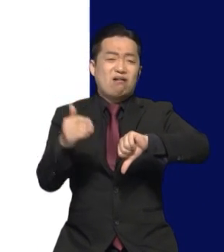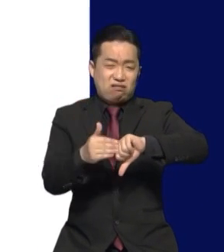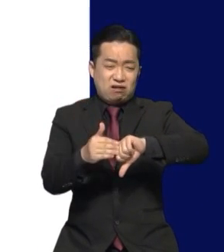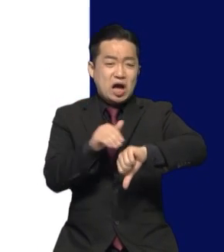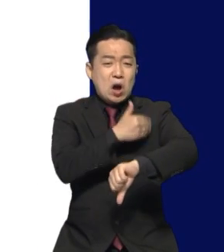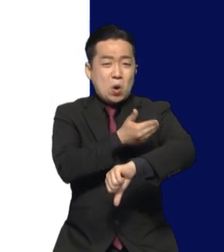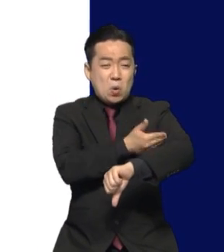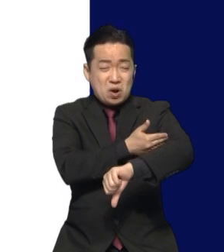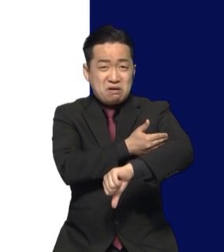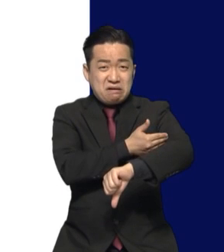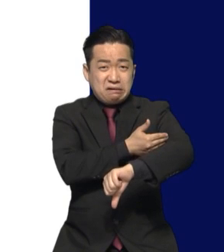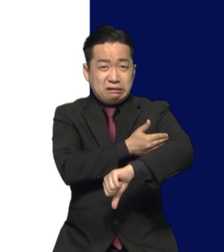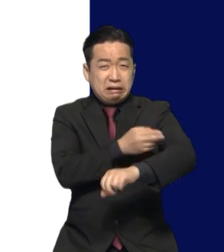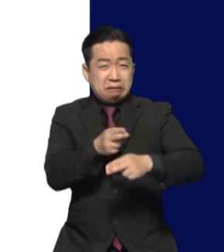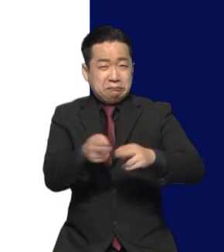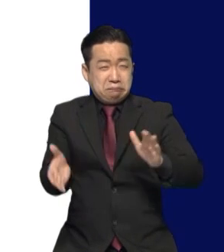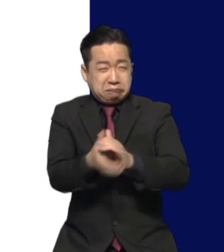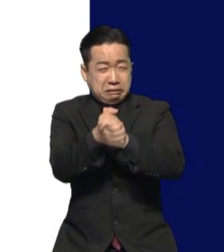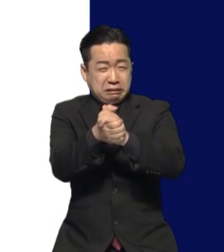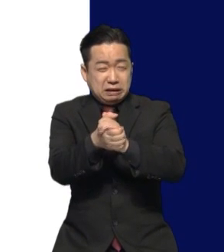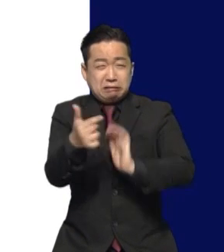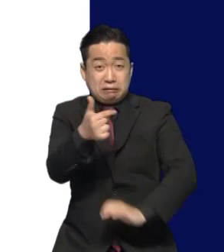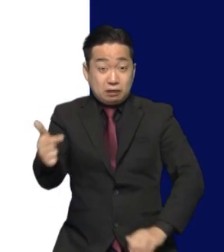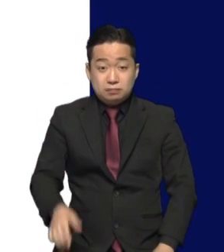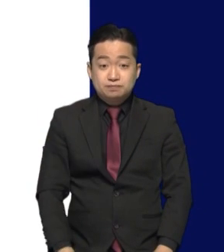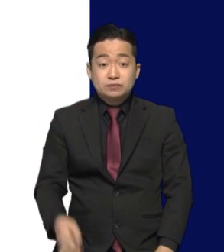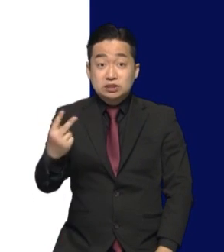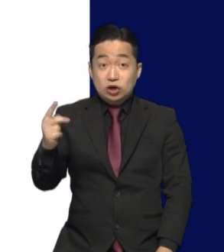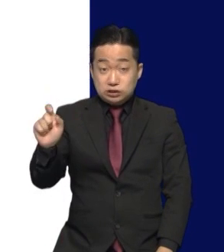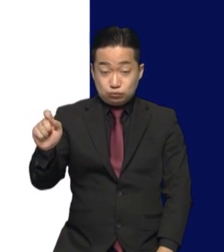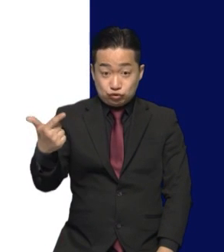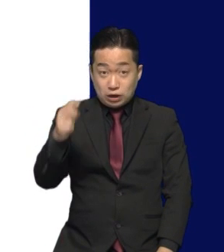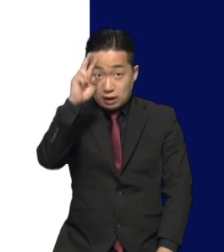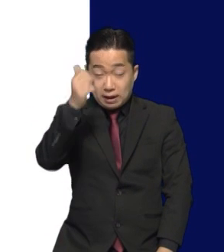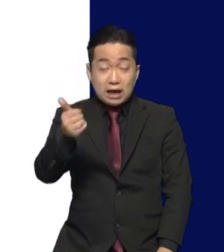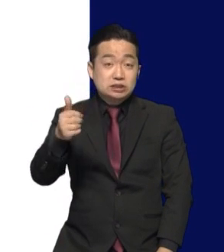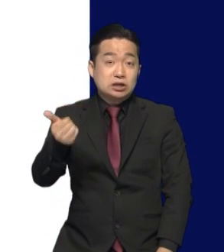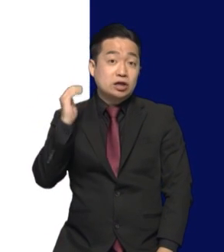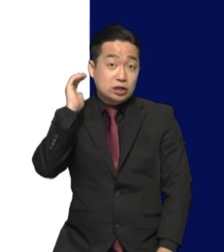권력의 뒤끝이 대단하다고 적었습니다. 특히 2016년 박근혜 정권 총선 공천